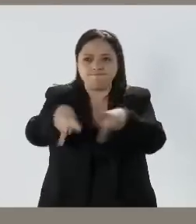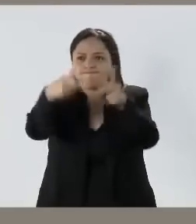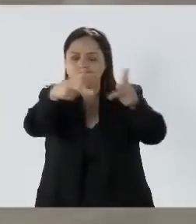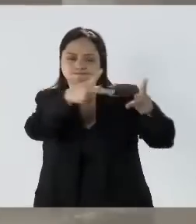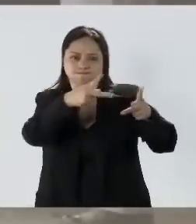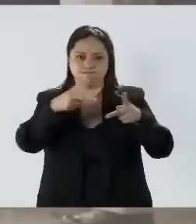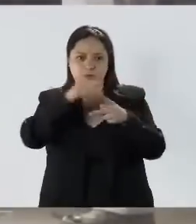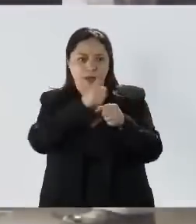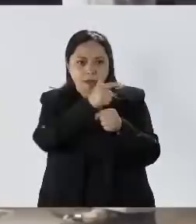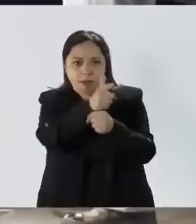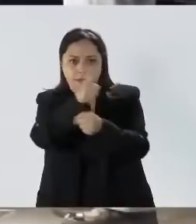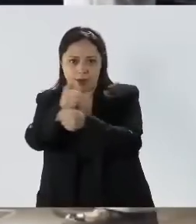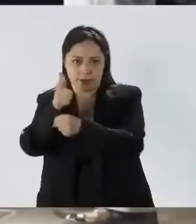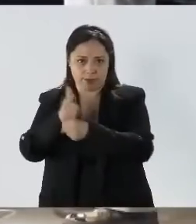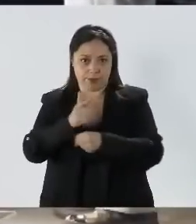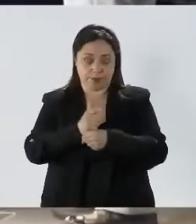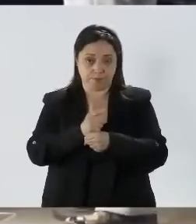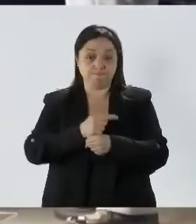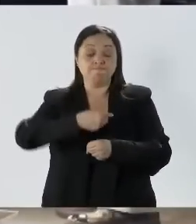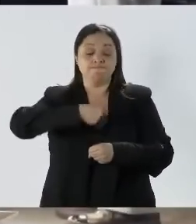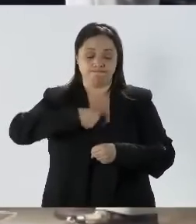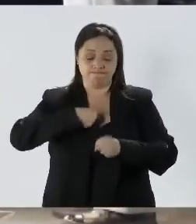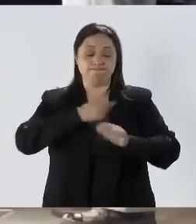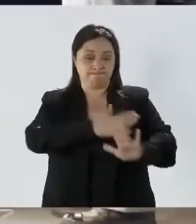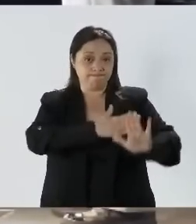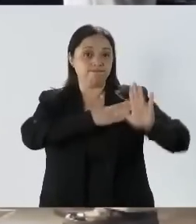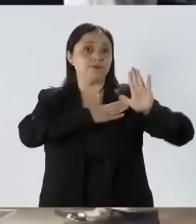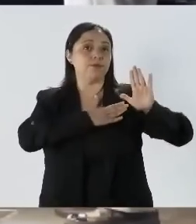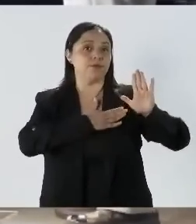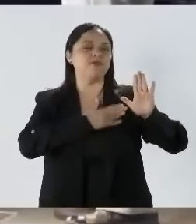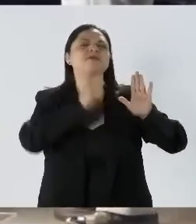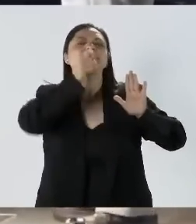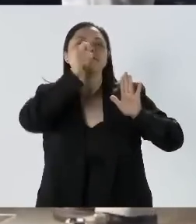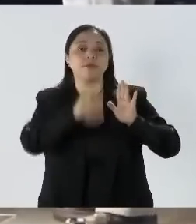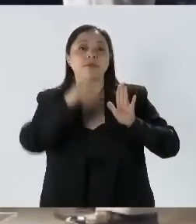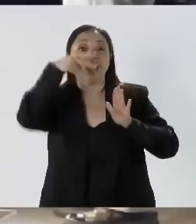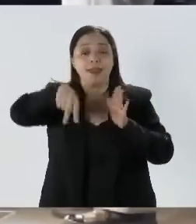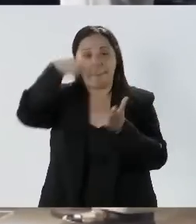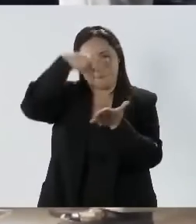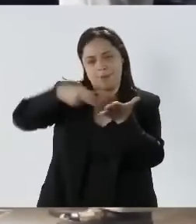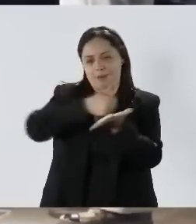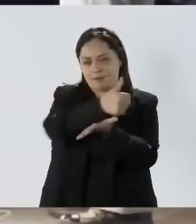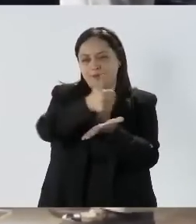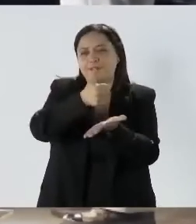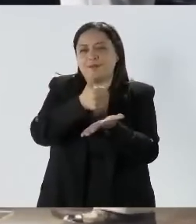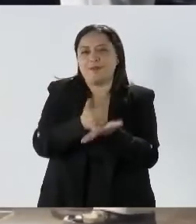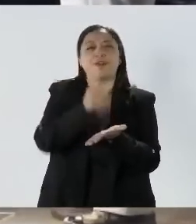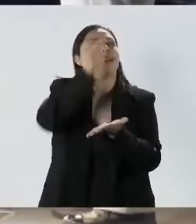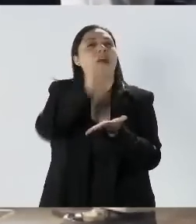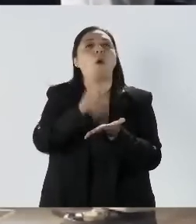cumpliré con mi palabra de convertir a la Ciudad de México en la más videovigilada de